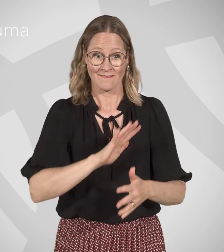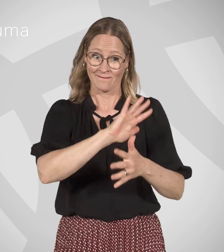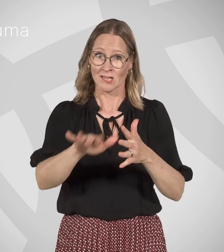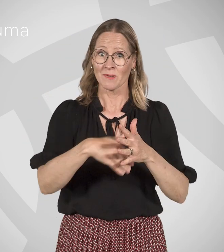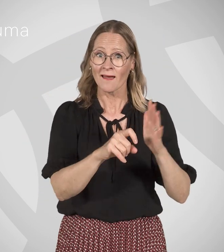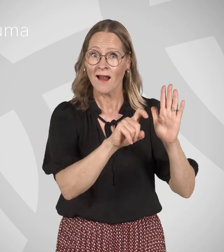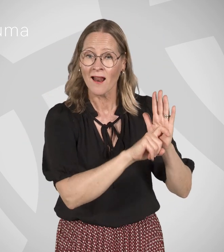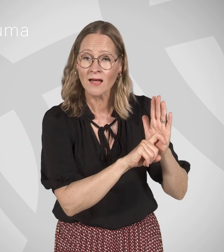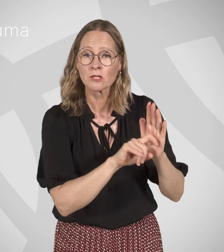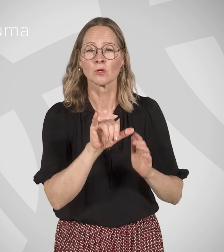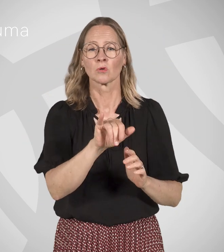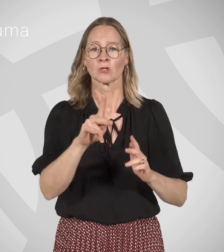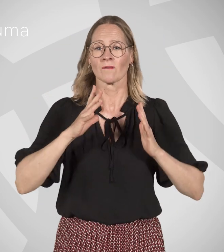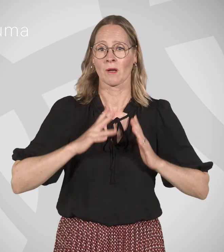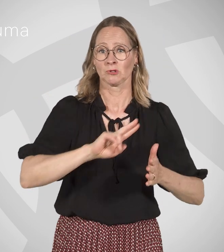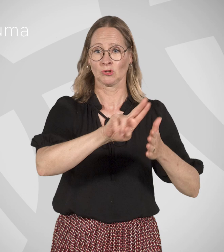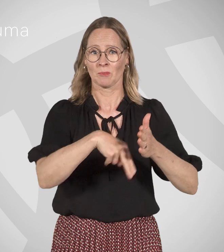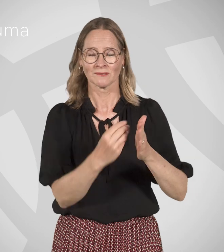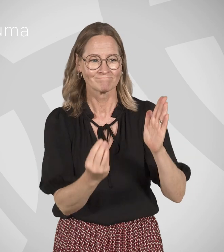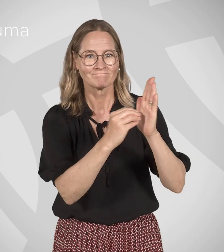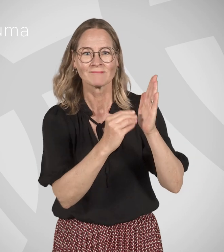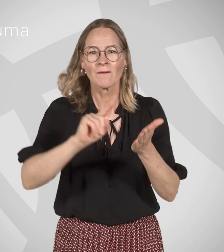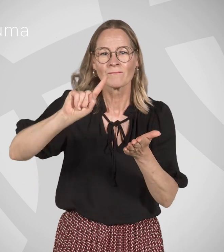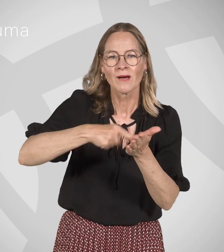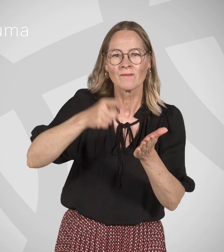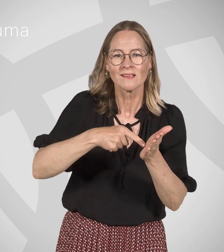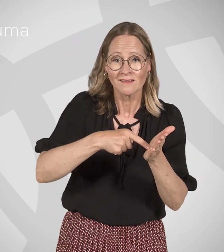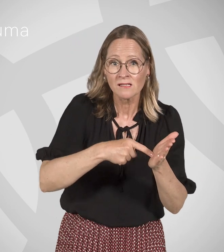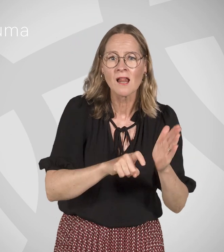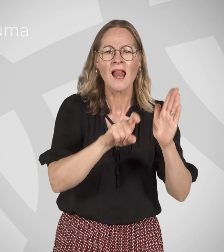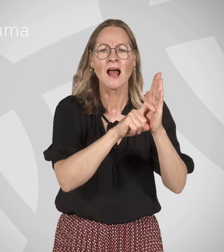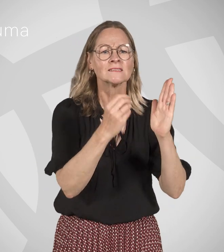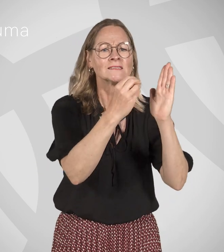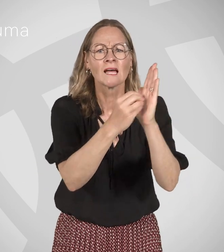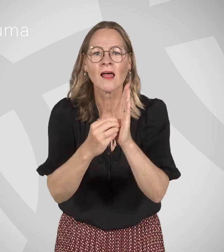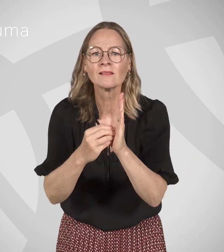Viittomakielilaissa ja YK:n vammaissopimuksessa säädetyt velvoitteet -